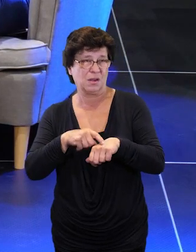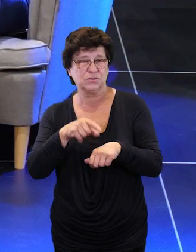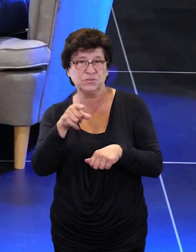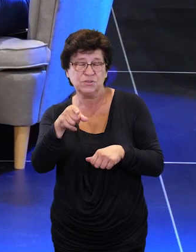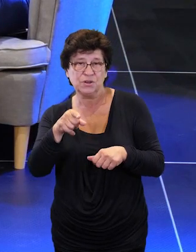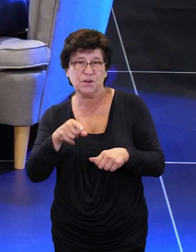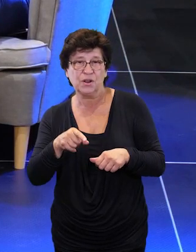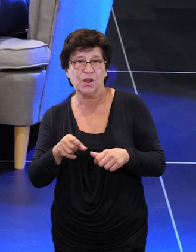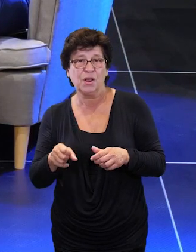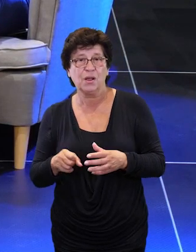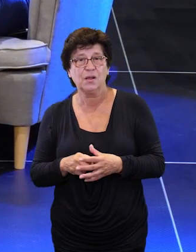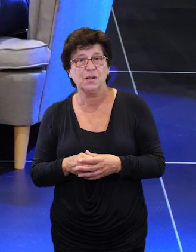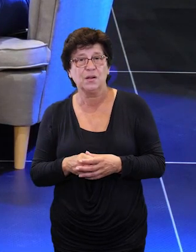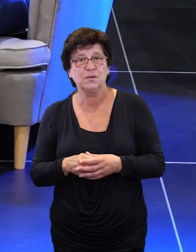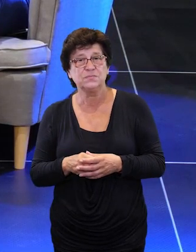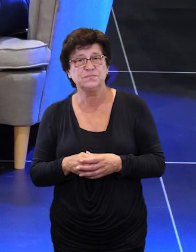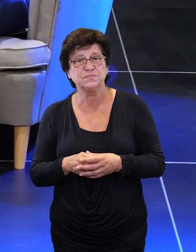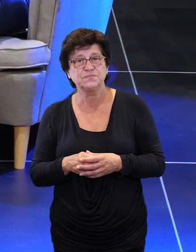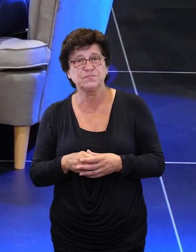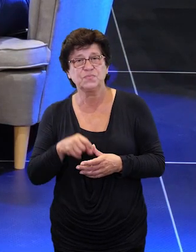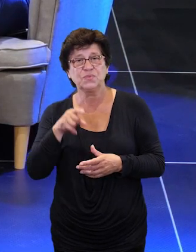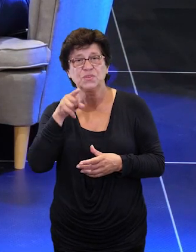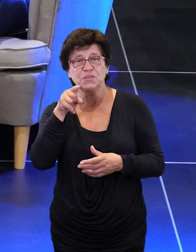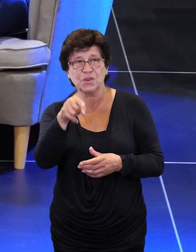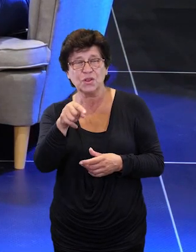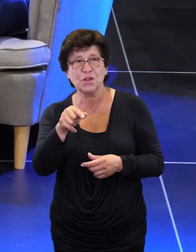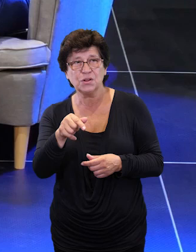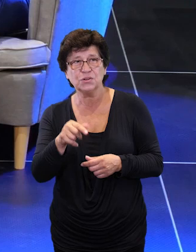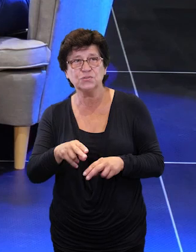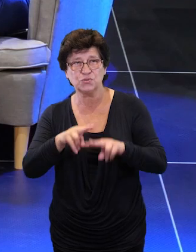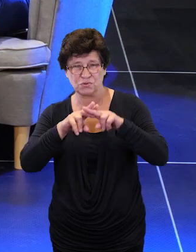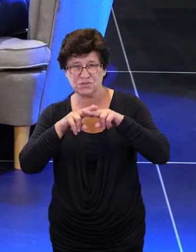do tego, do czego zostaliście zobowiązani